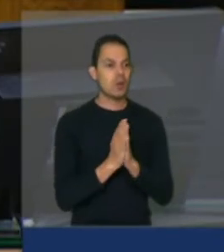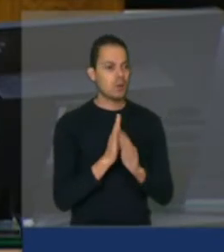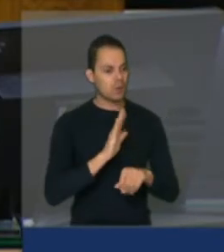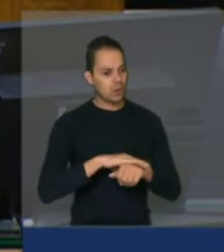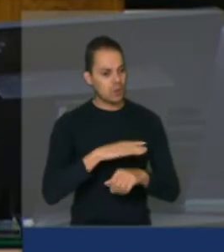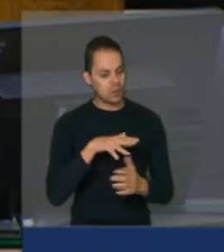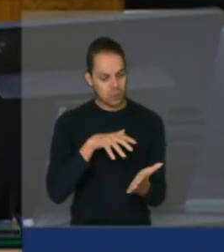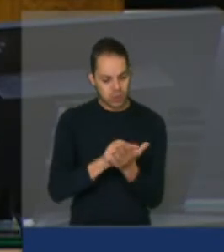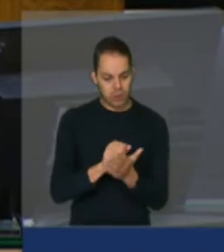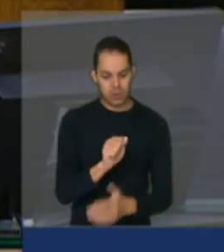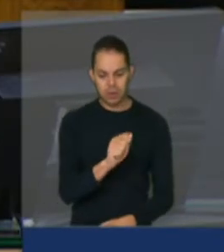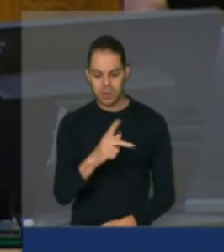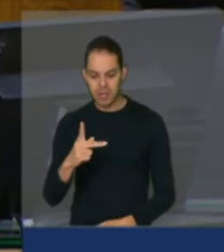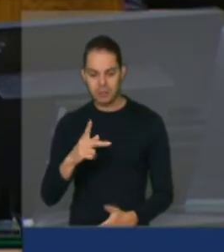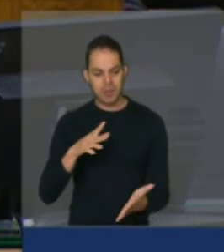INFOLEG E NÓS JÁ TEREMOS O SEU NOME AQUI. POR FAVOR.